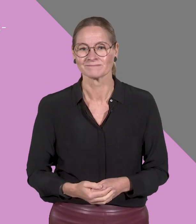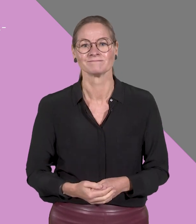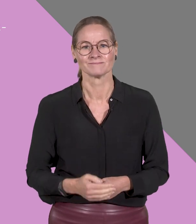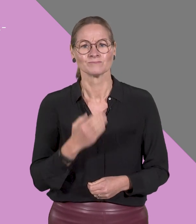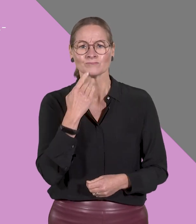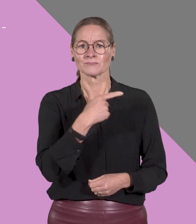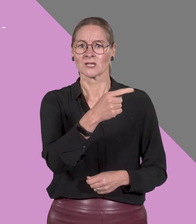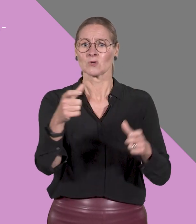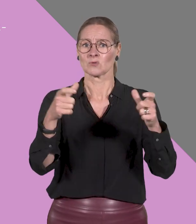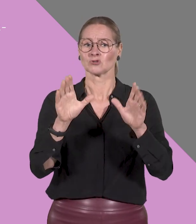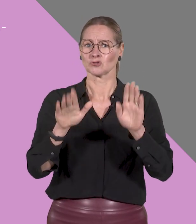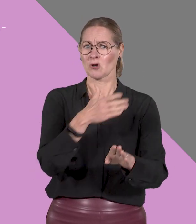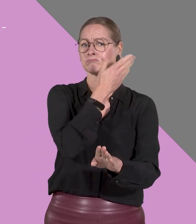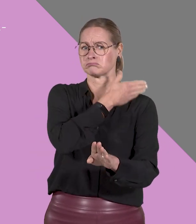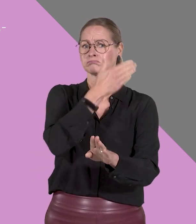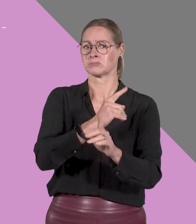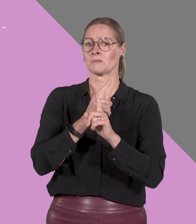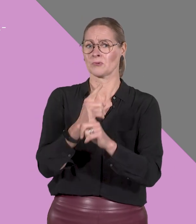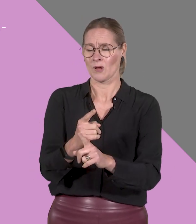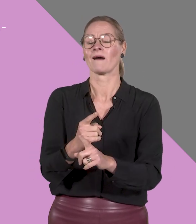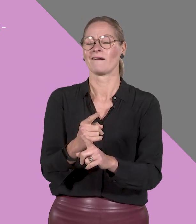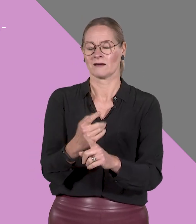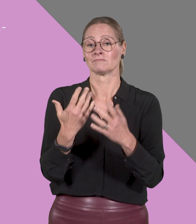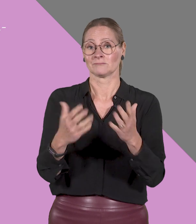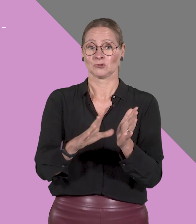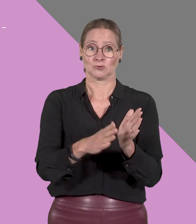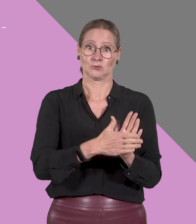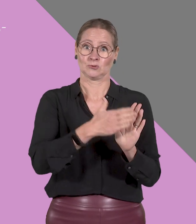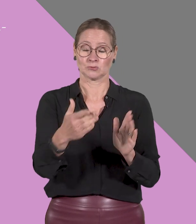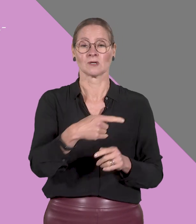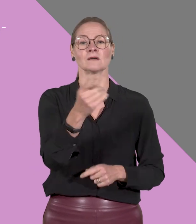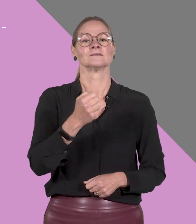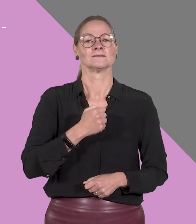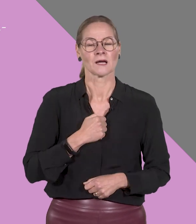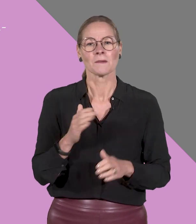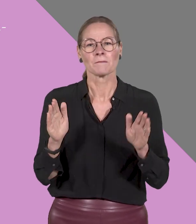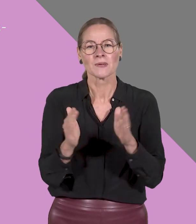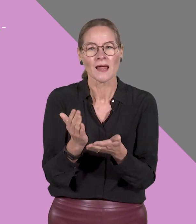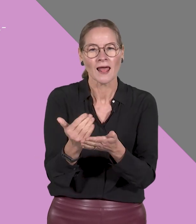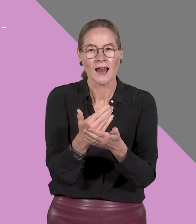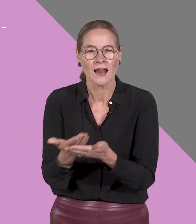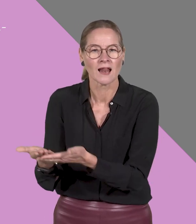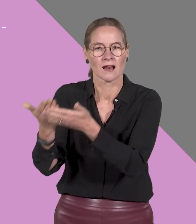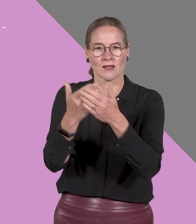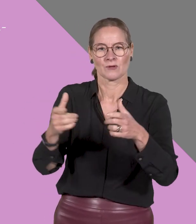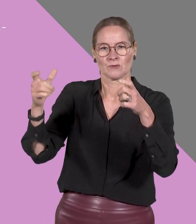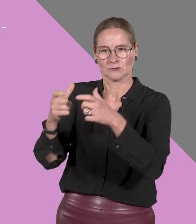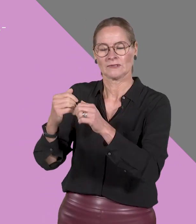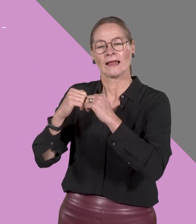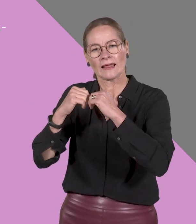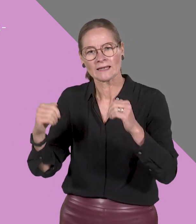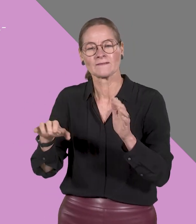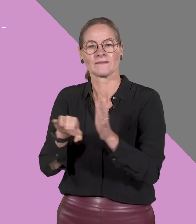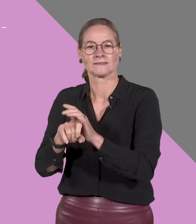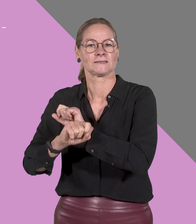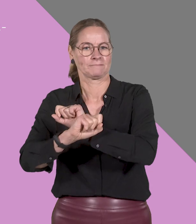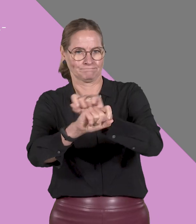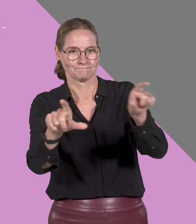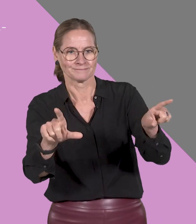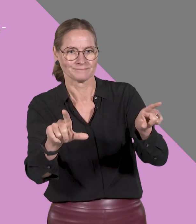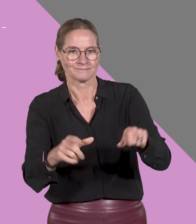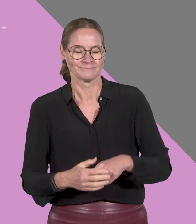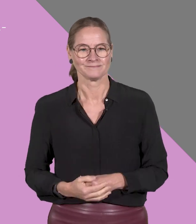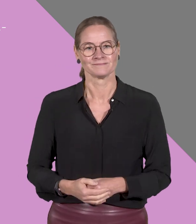Jo mukana olleet yhdistykset saavat Pieni ele ry:ltä erillisen viestin syksyllä.